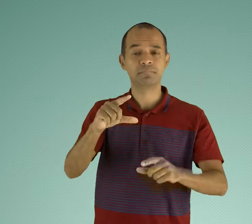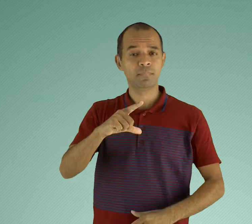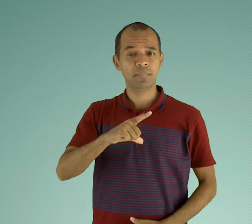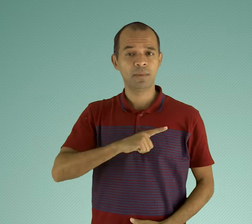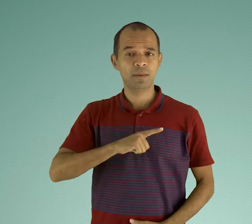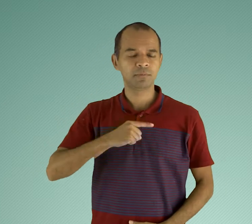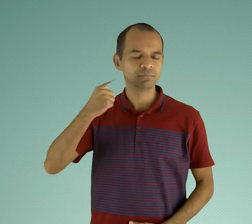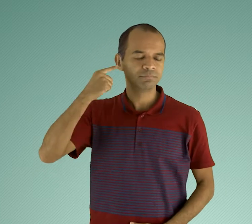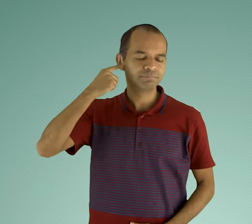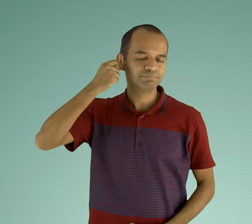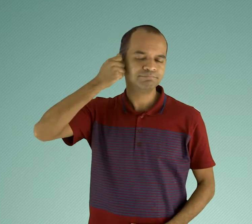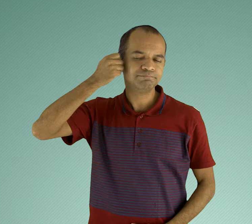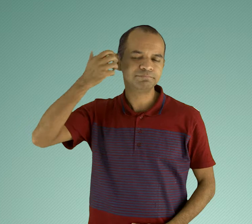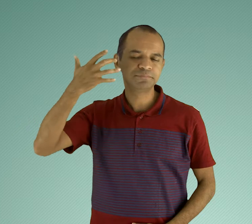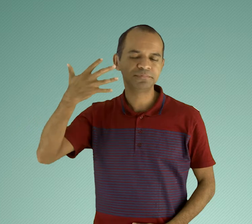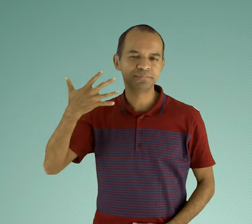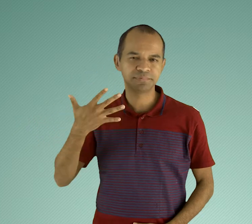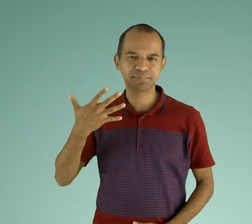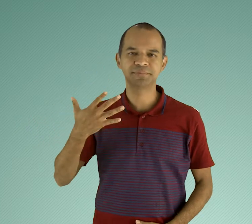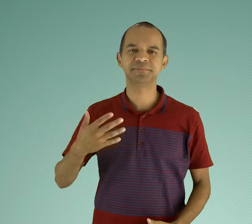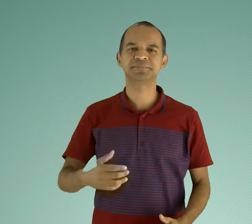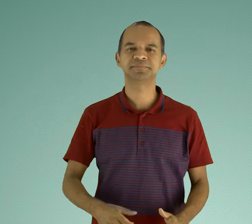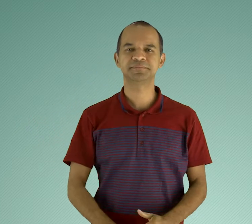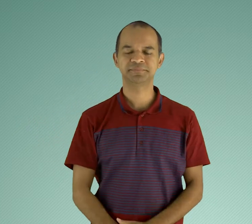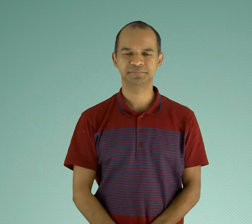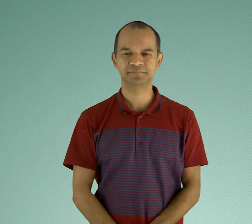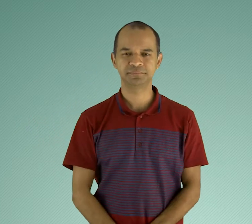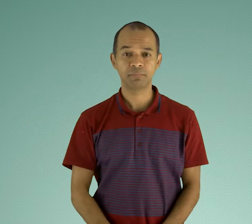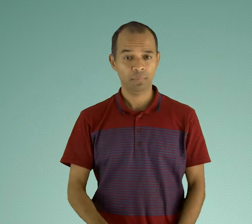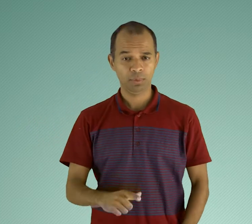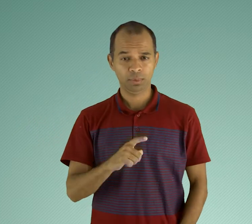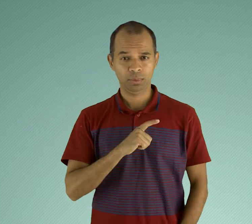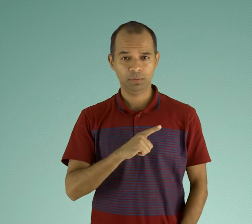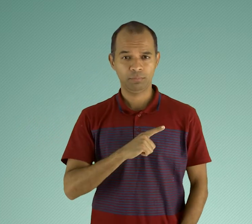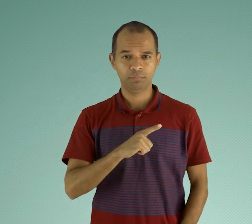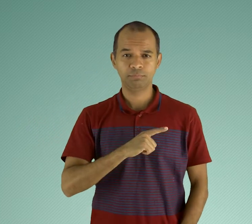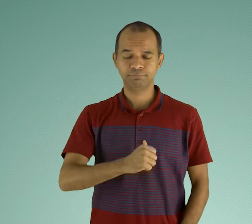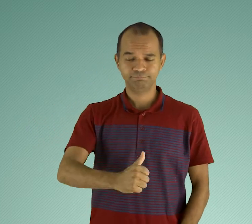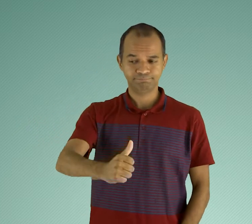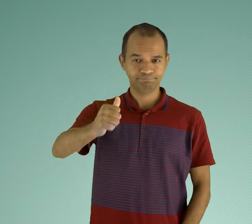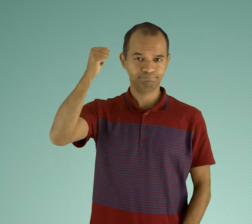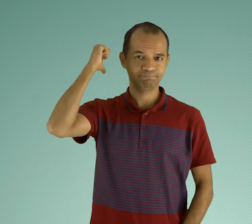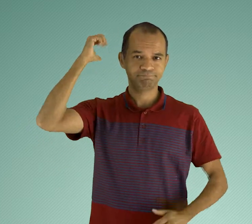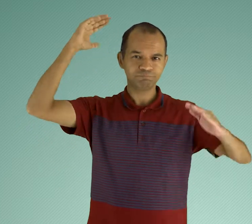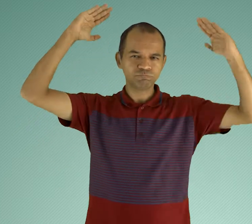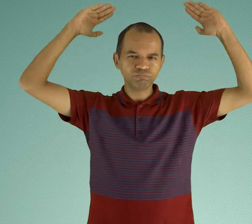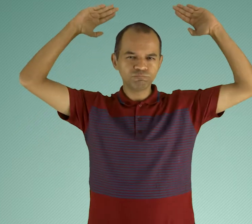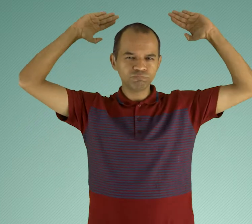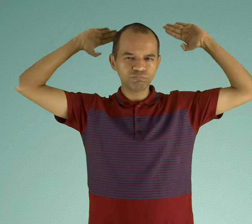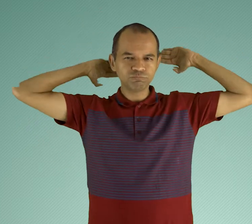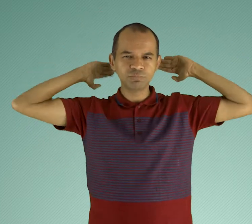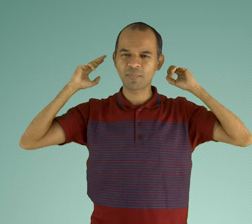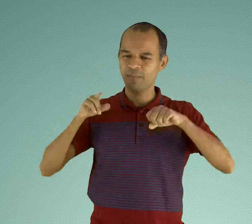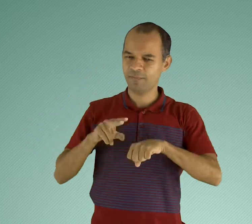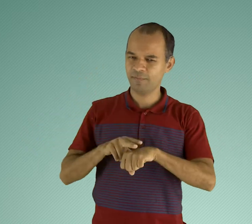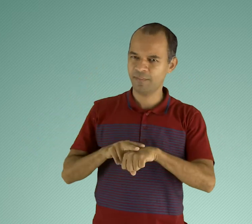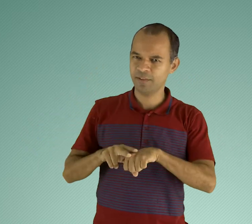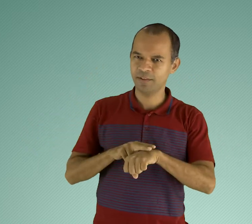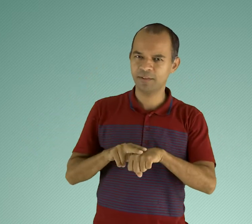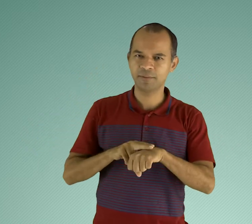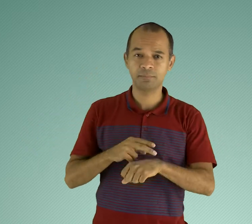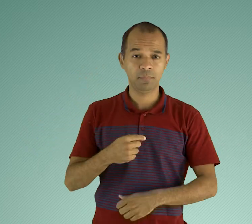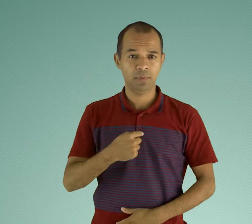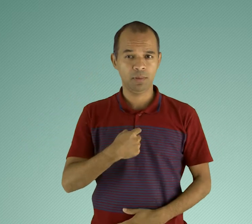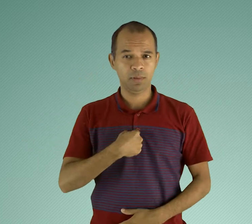com legenda e áudio descrição, apareço em plano americano sobre um fundo verde.